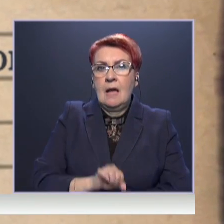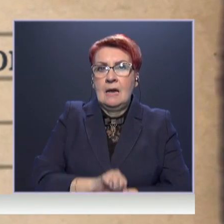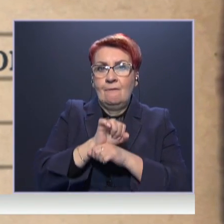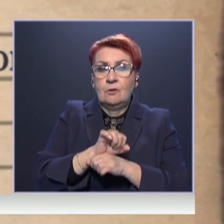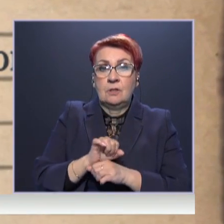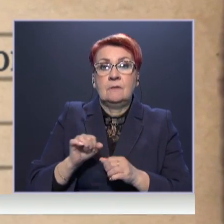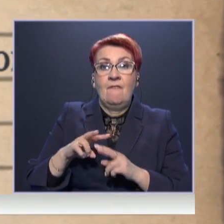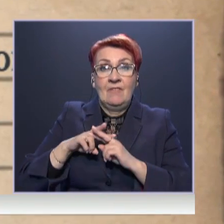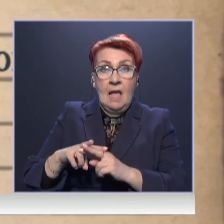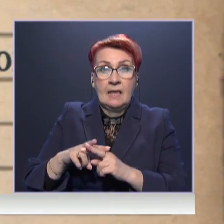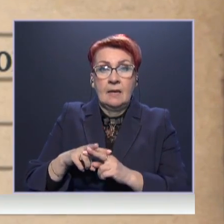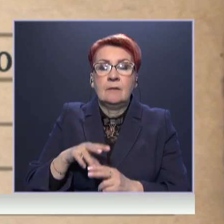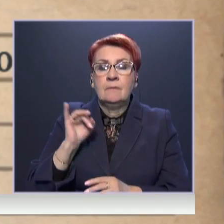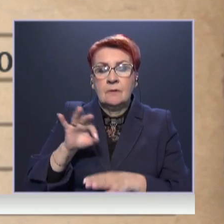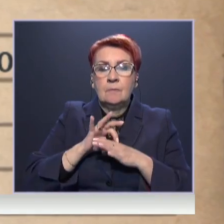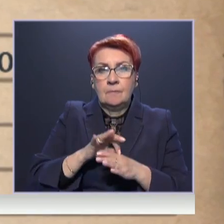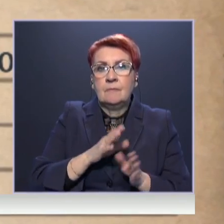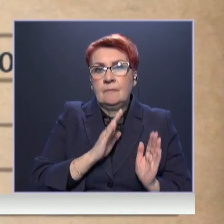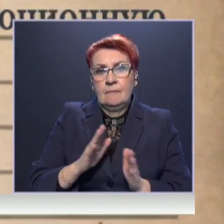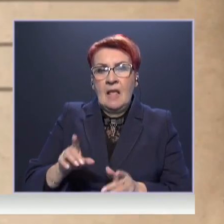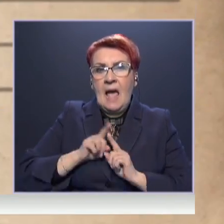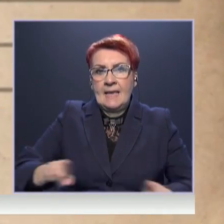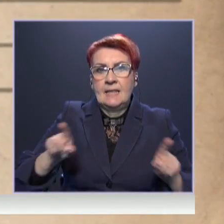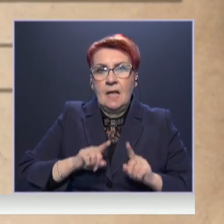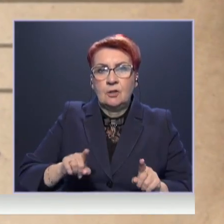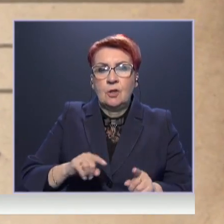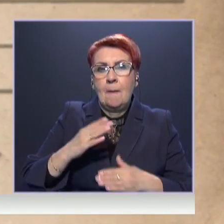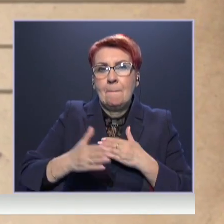систематические контрреволюционную агитацию приговорен к расстрелу